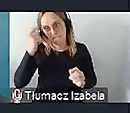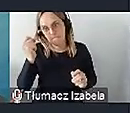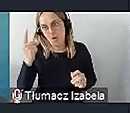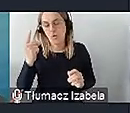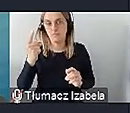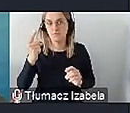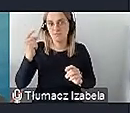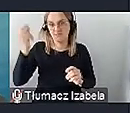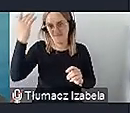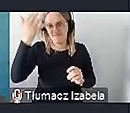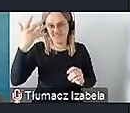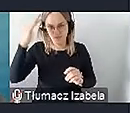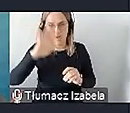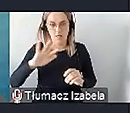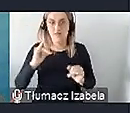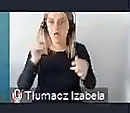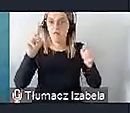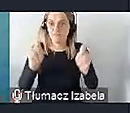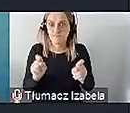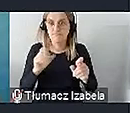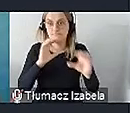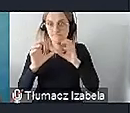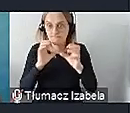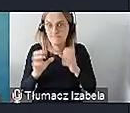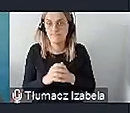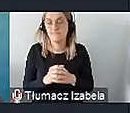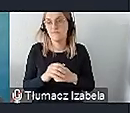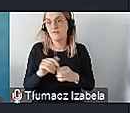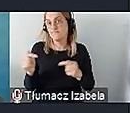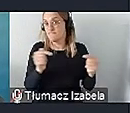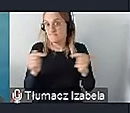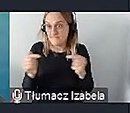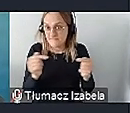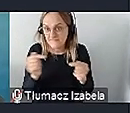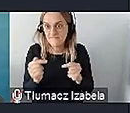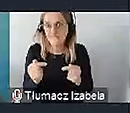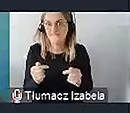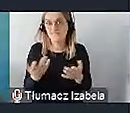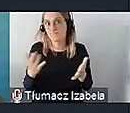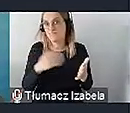do tego, żeby na przykład rozpocząć dyskusję, rozpocząć rozmowę. Żeby nakierować...